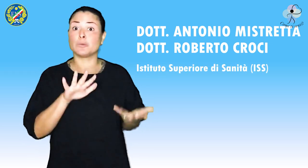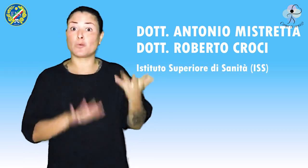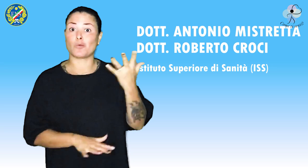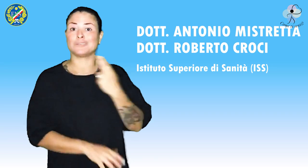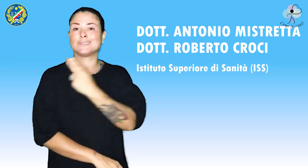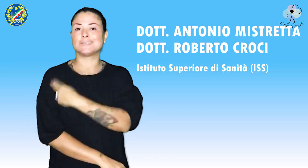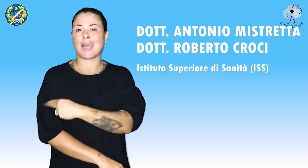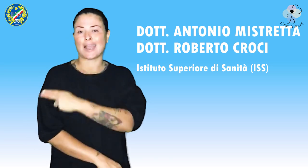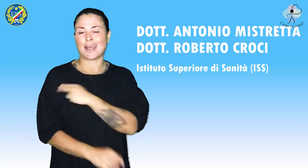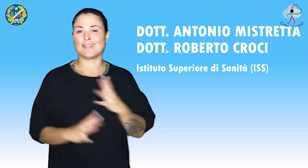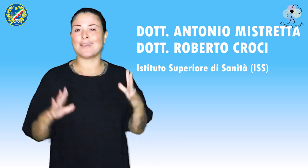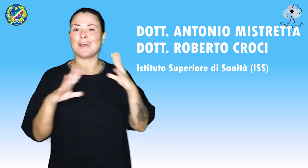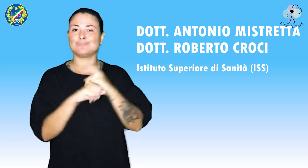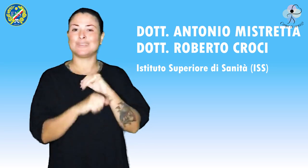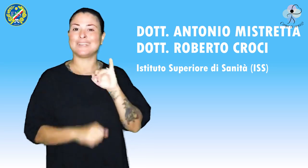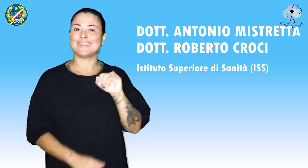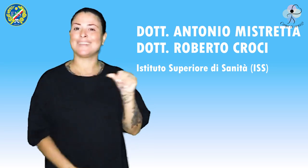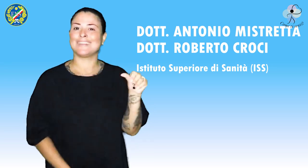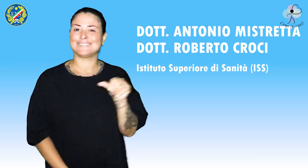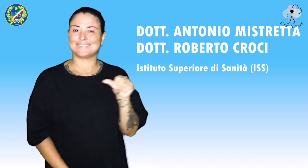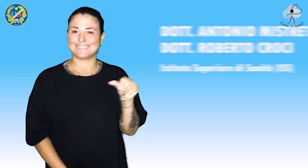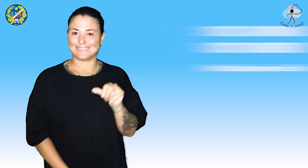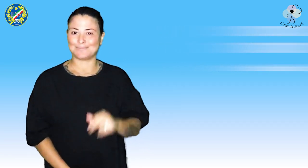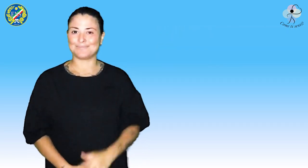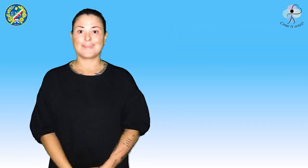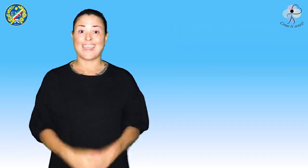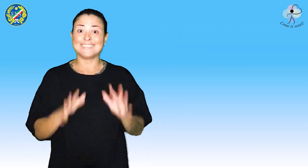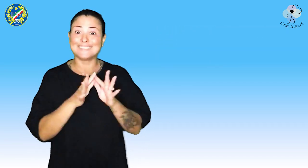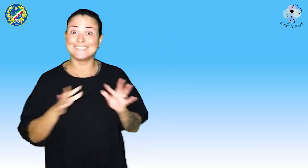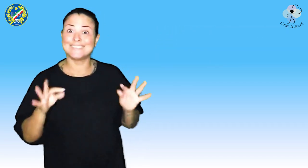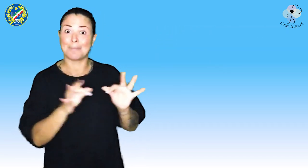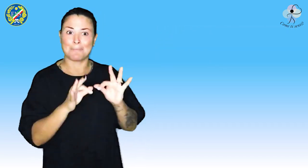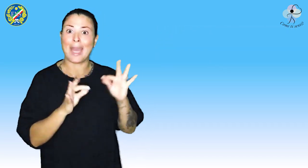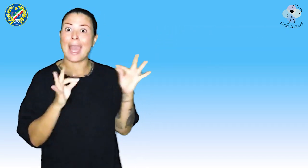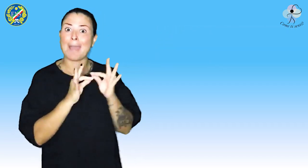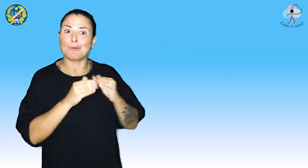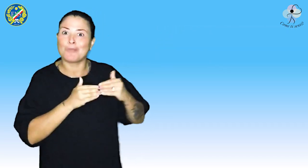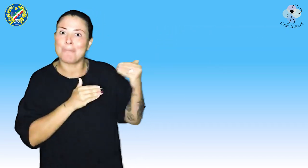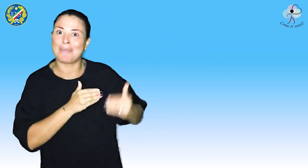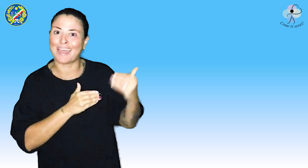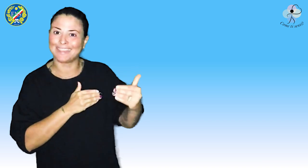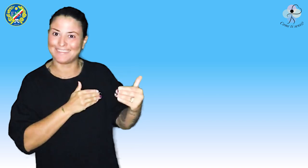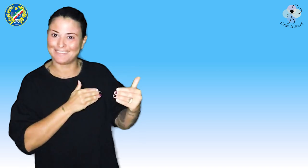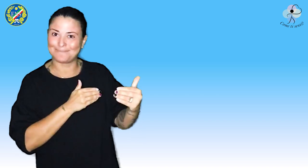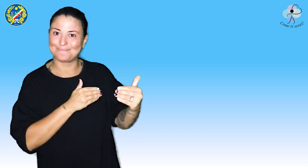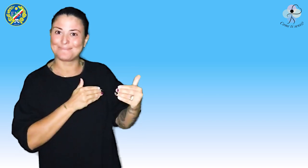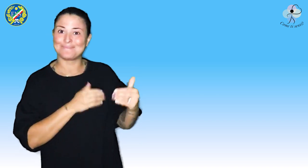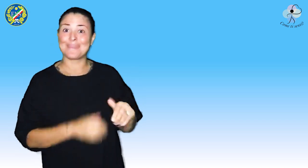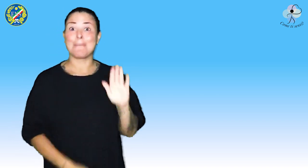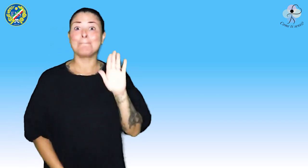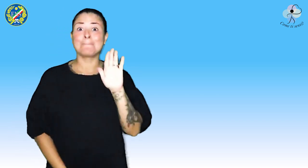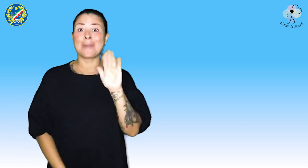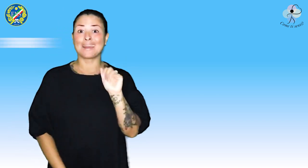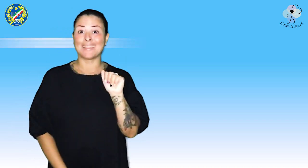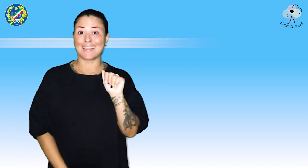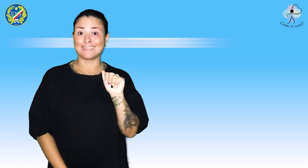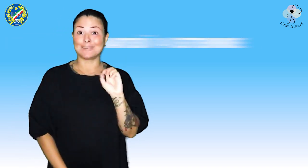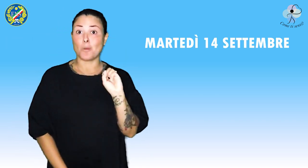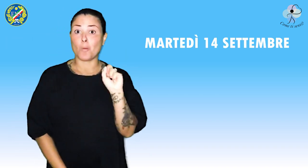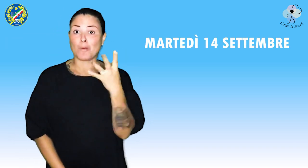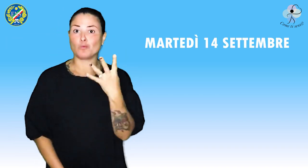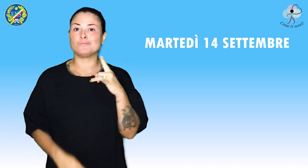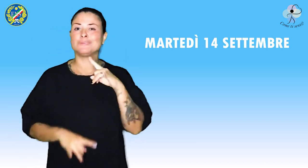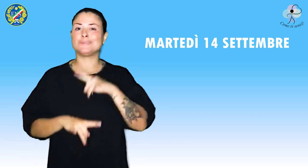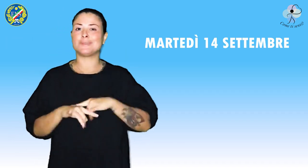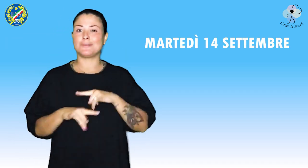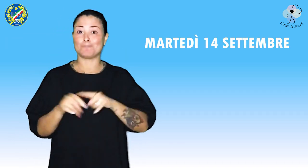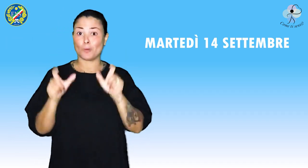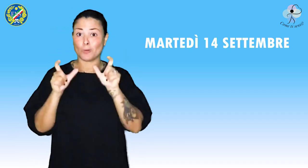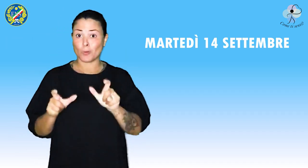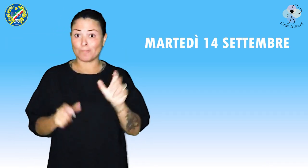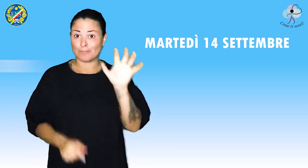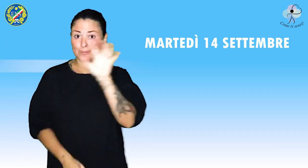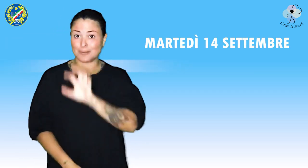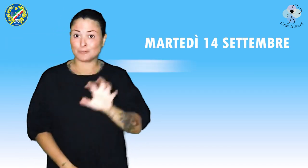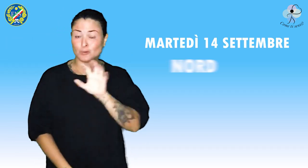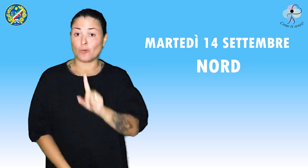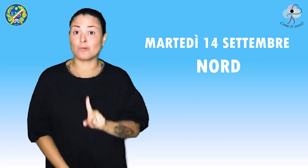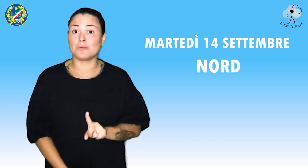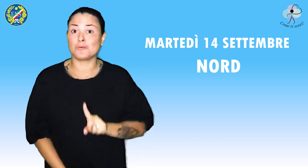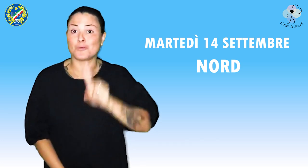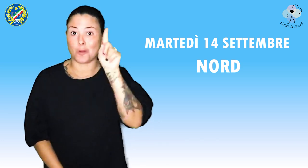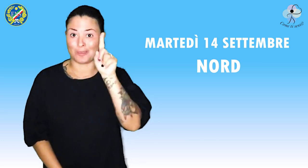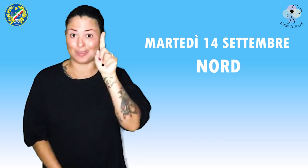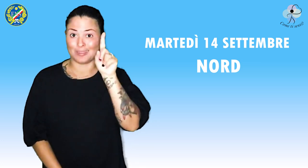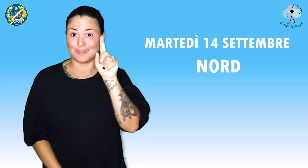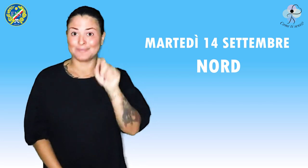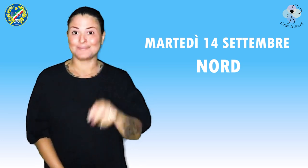e il Dott. Roberto Croci dell’Istituto Superiore di Sanità (ISS).